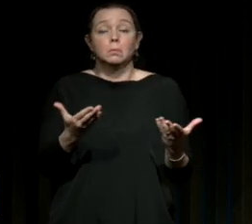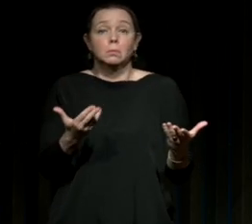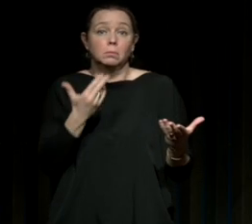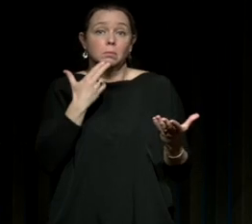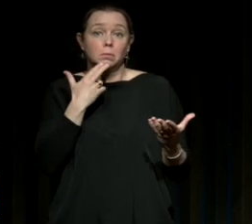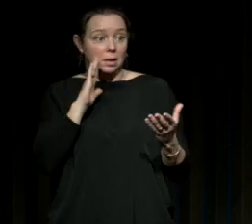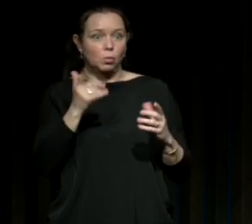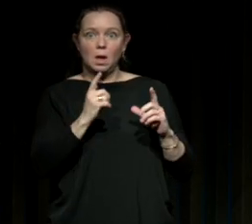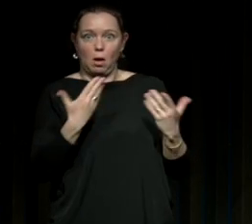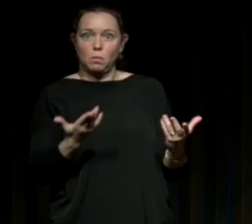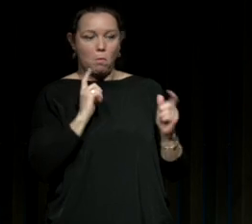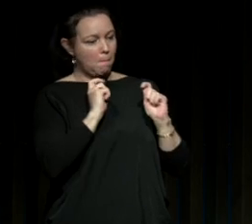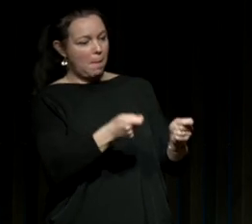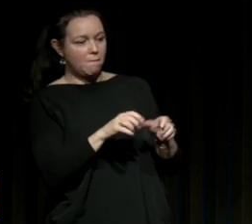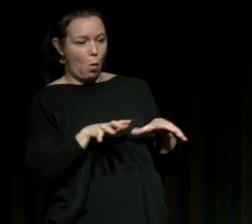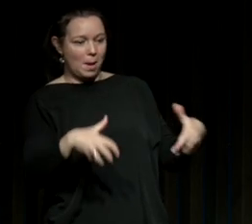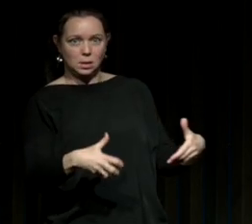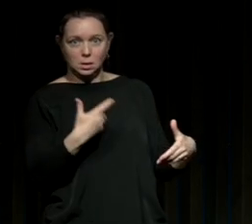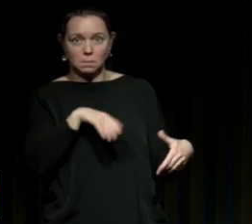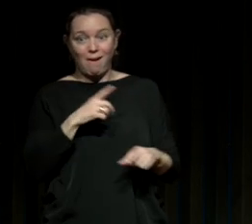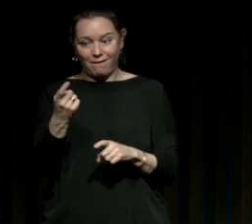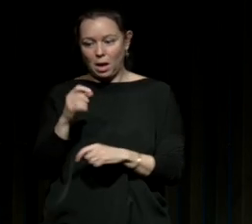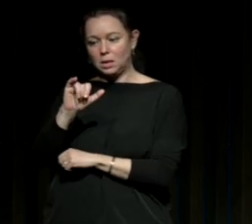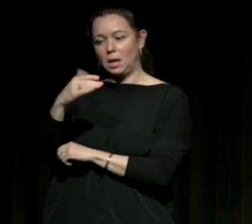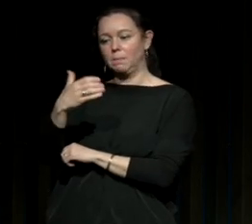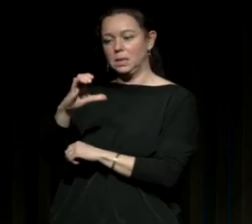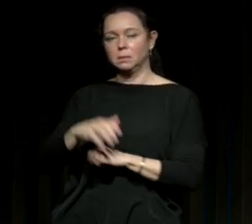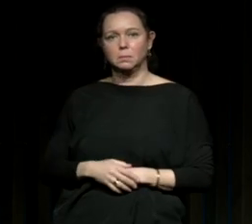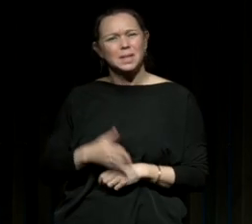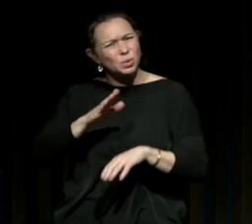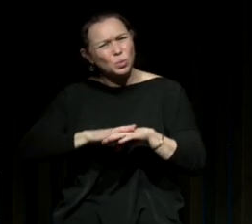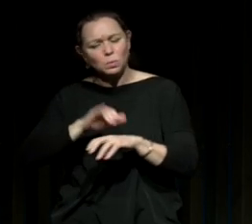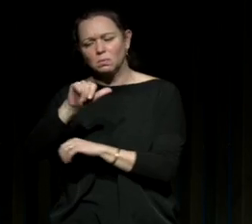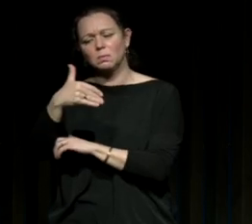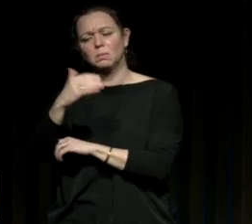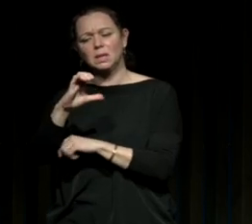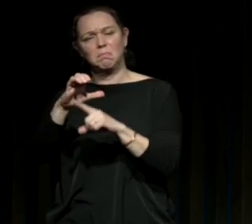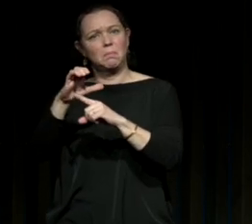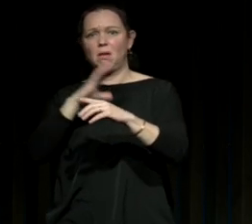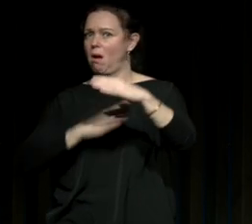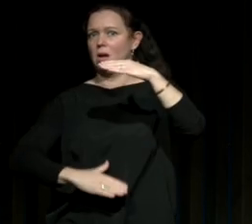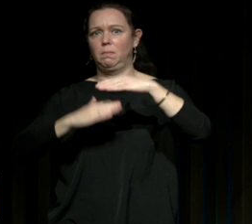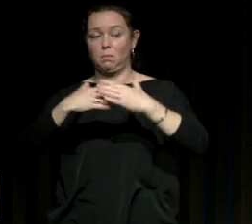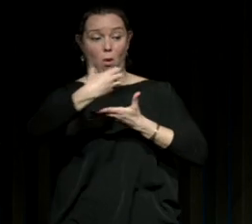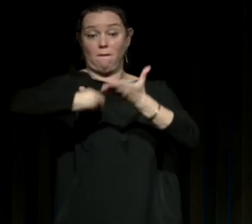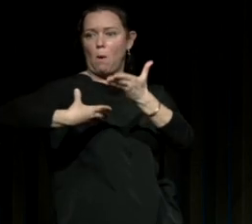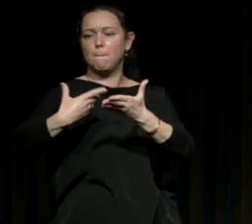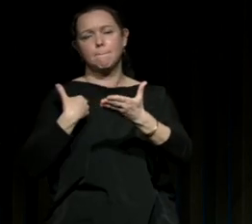l'obésité pourtant il a des limites cet indice de masse corporelle il a des limites d'abord il